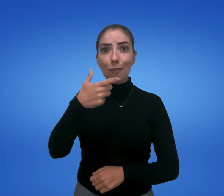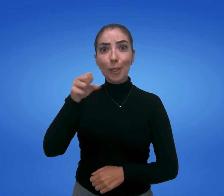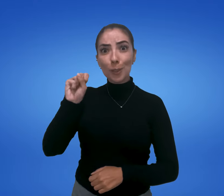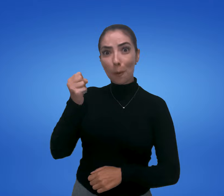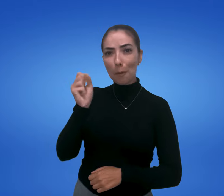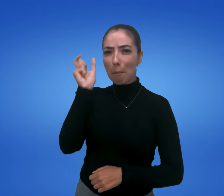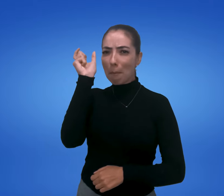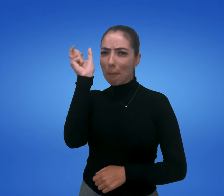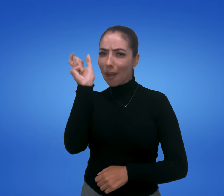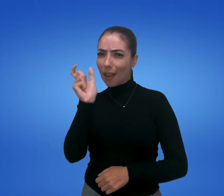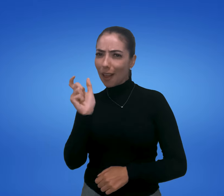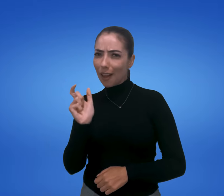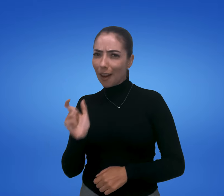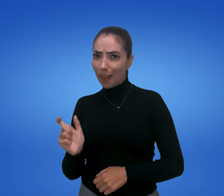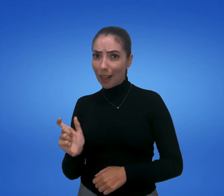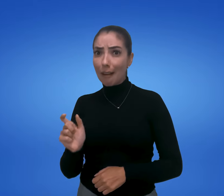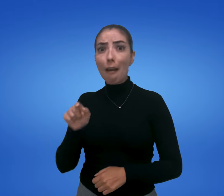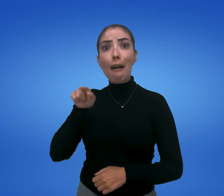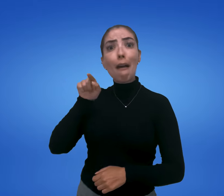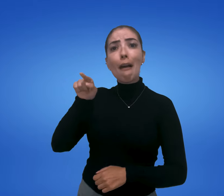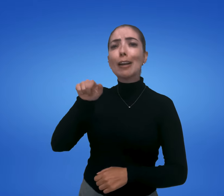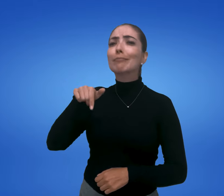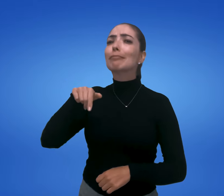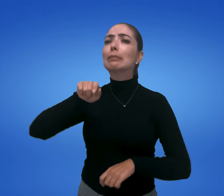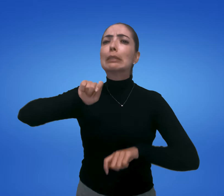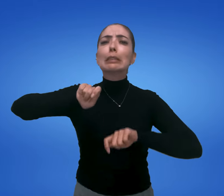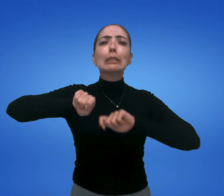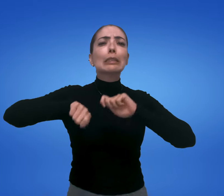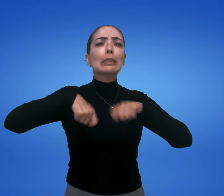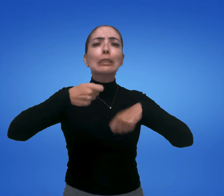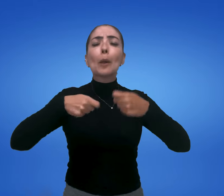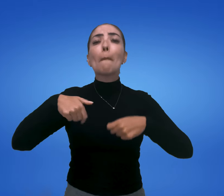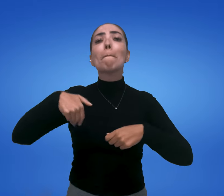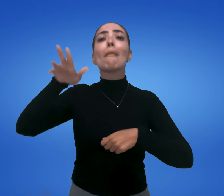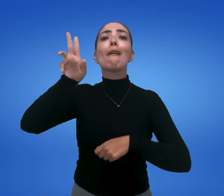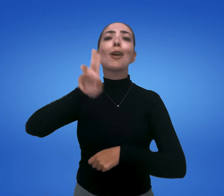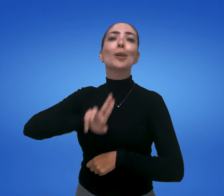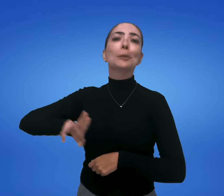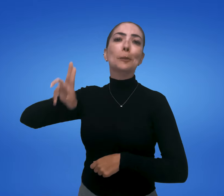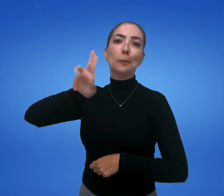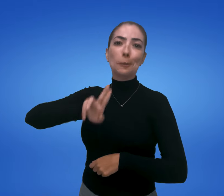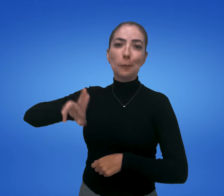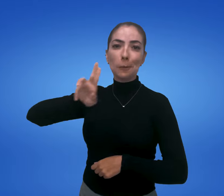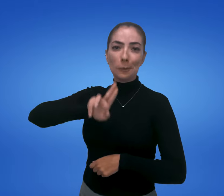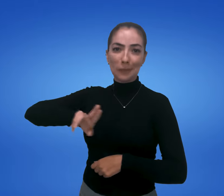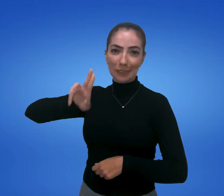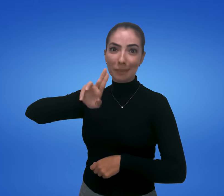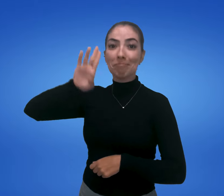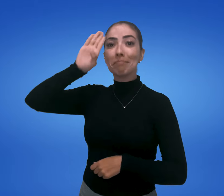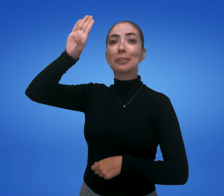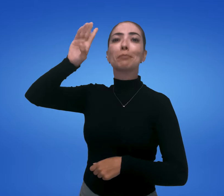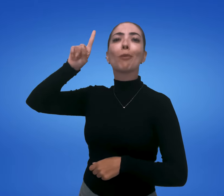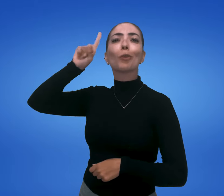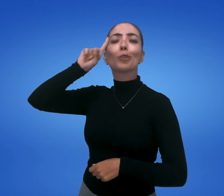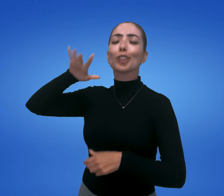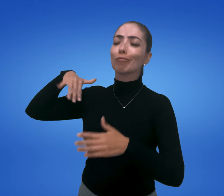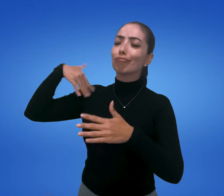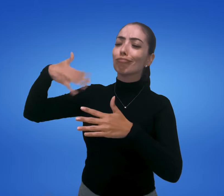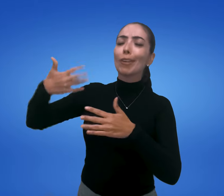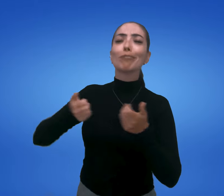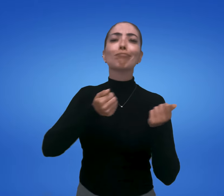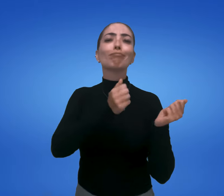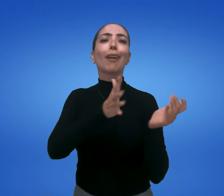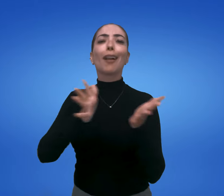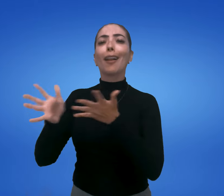para vocês 28 sinais Esses são os mais utilizados no dia a dia com a Libras